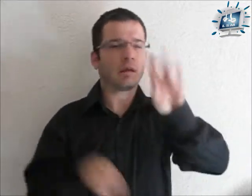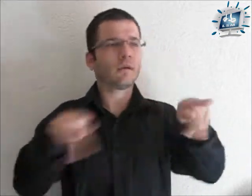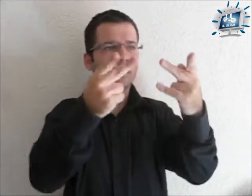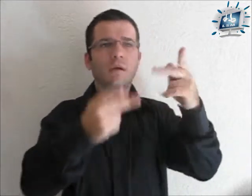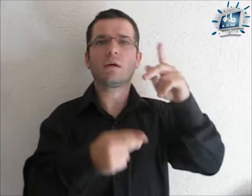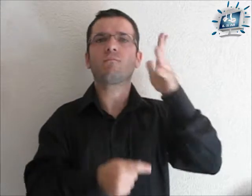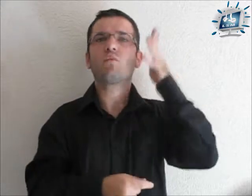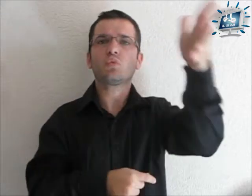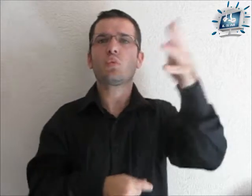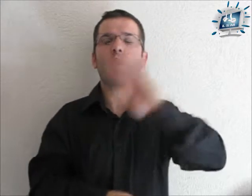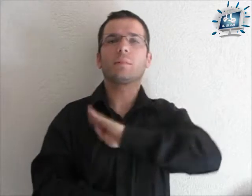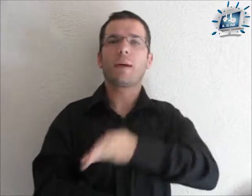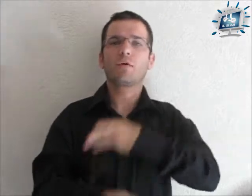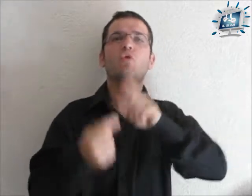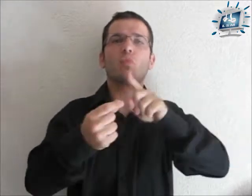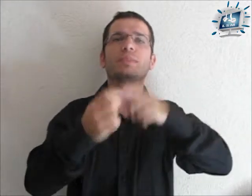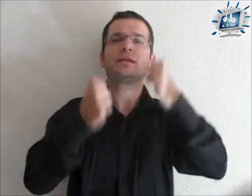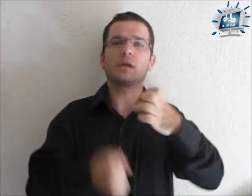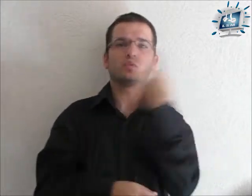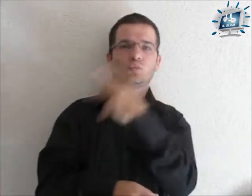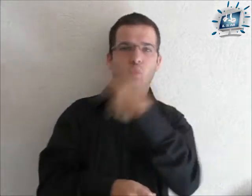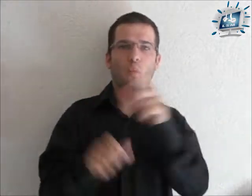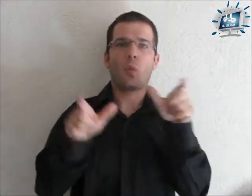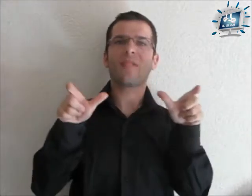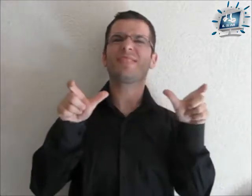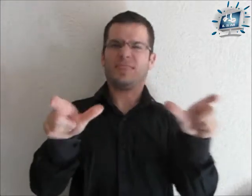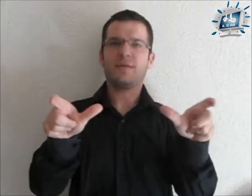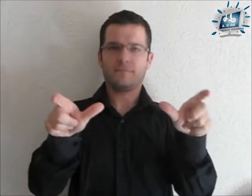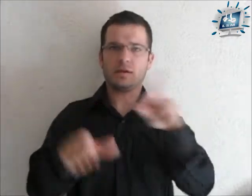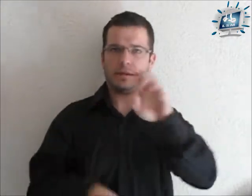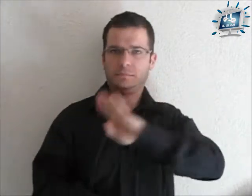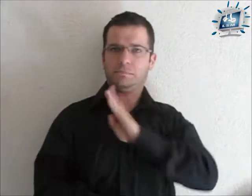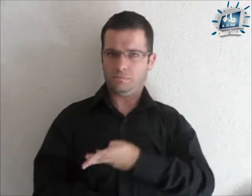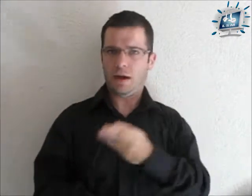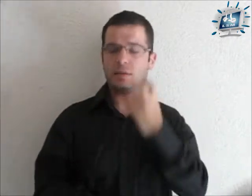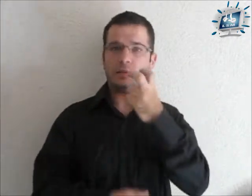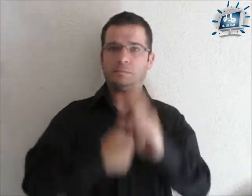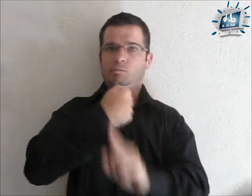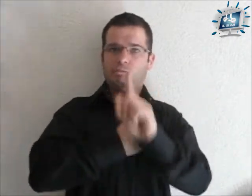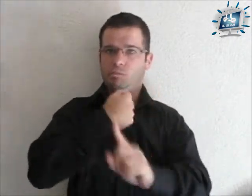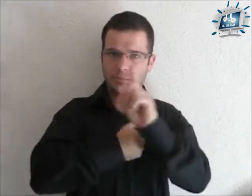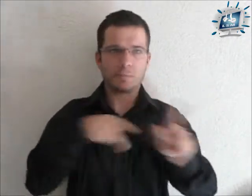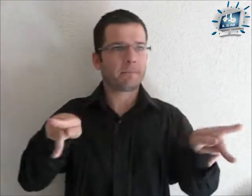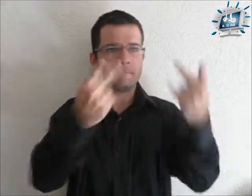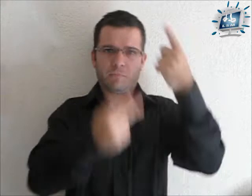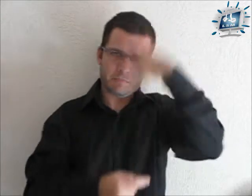Por si venden armas entonces quizá ya no podrá defender en el futuro por eso ha creado conflicto por la venta de armas y para qué los venden.